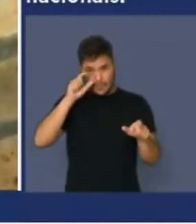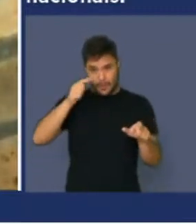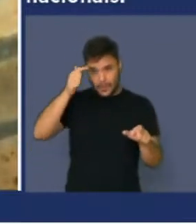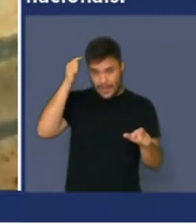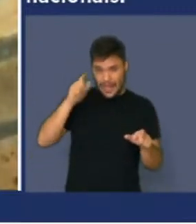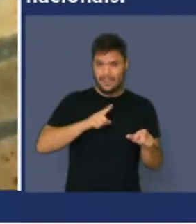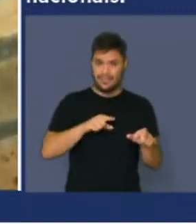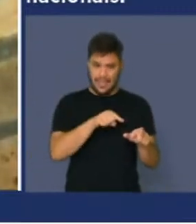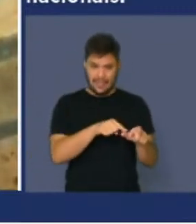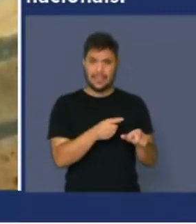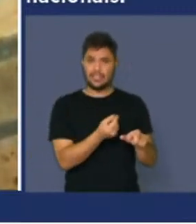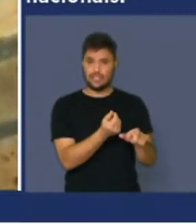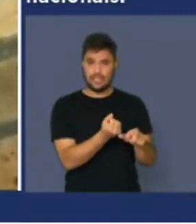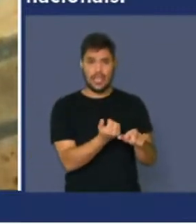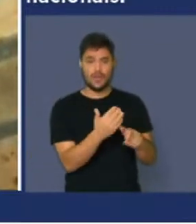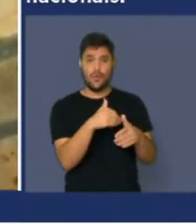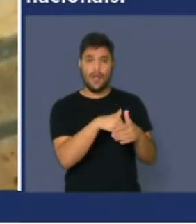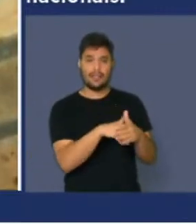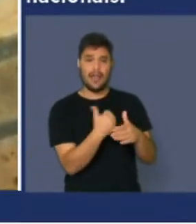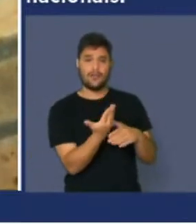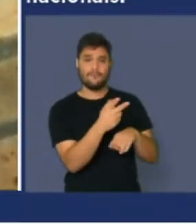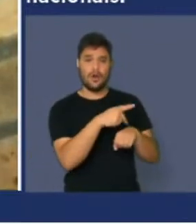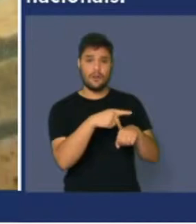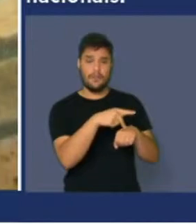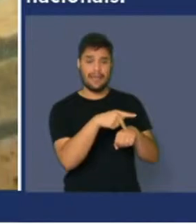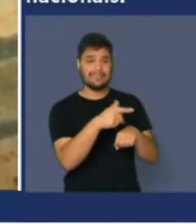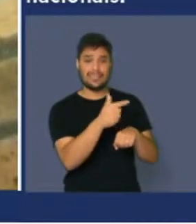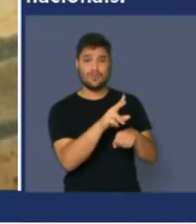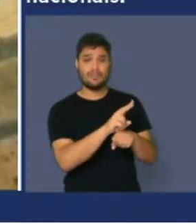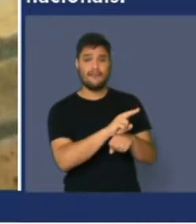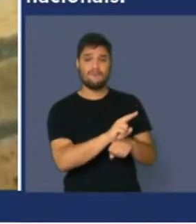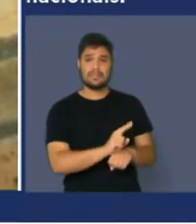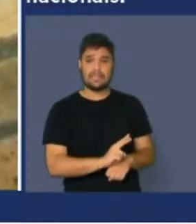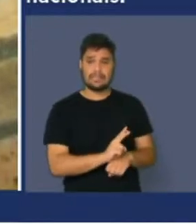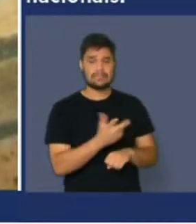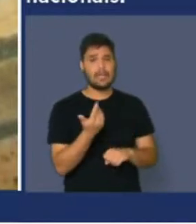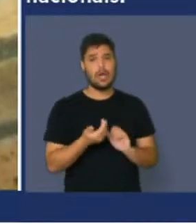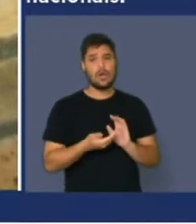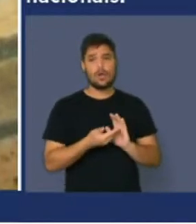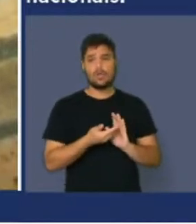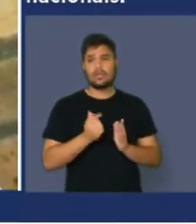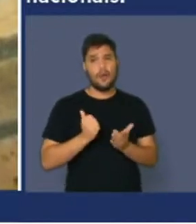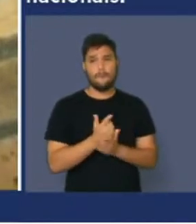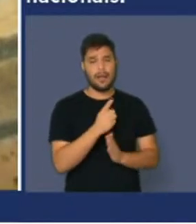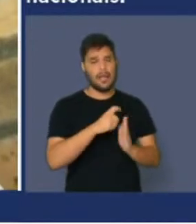OPERADOR DESTES MERCADOS FINANCIERIZADOS. ENQUANTO PAULO GUEDES CONTINUAR COMO UM MINISTRO QUE TEM DINHEIRO NO